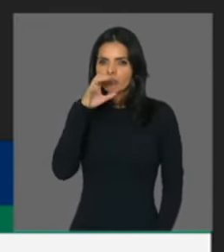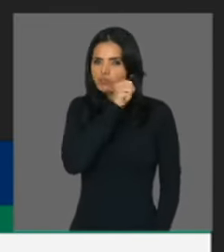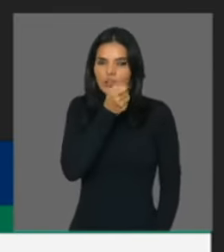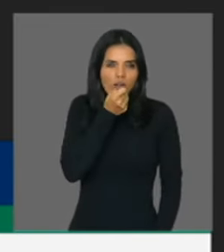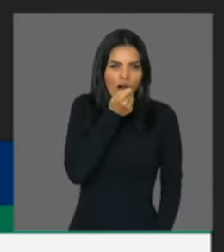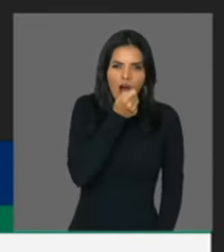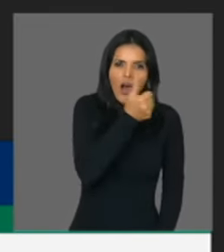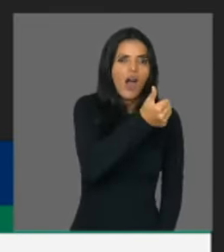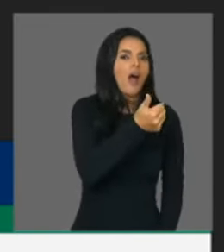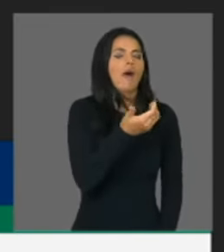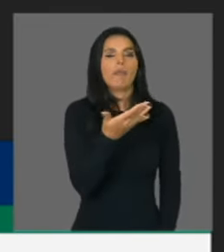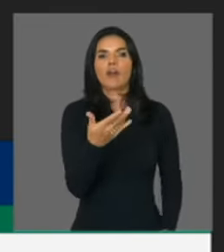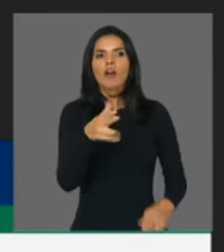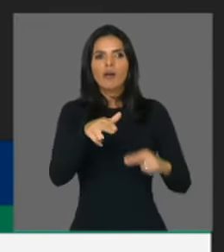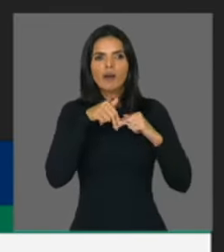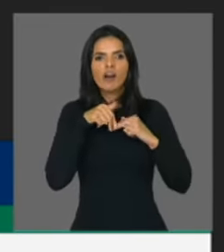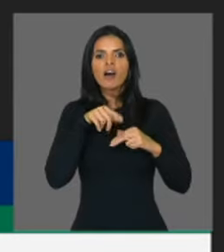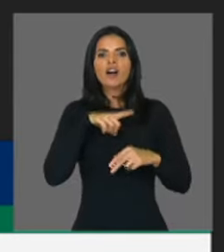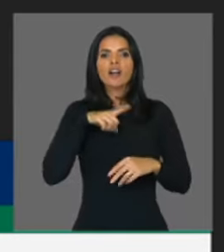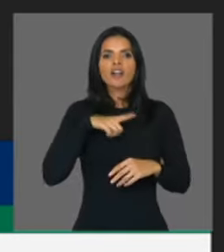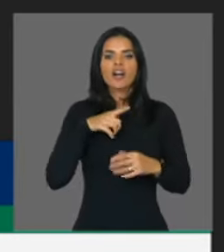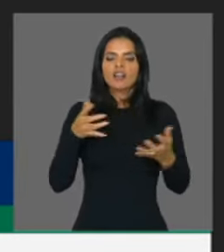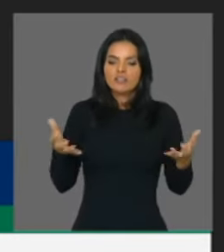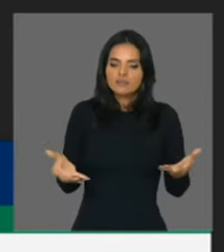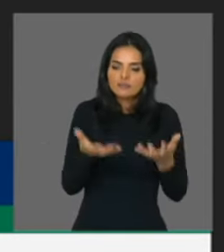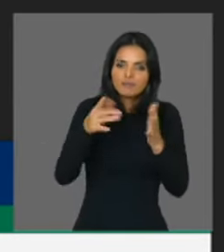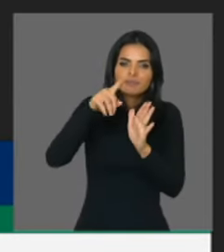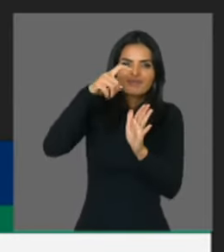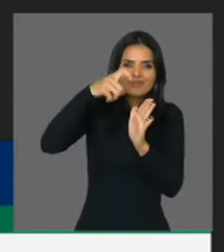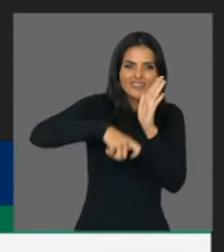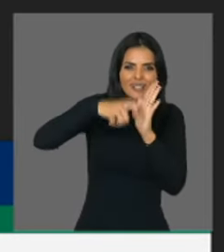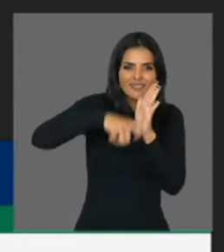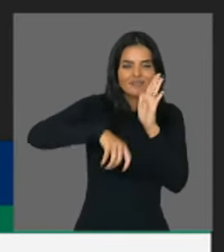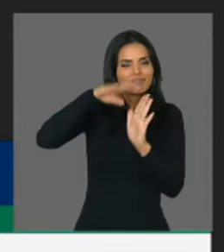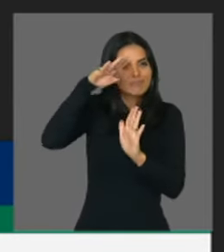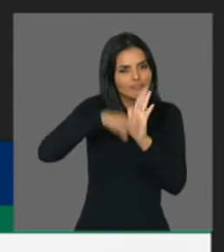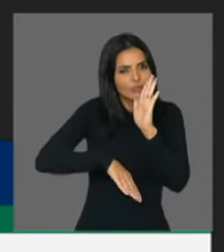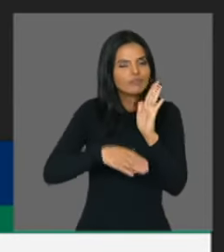INCENTIVOS FISCAIS PARA TAL. AGORA, O QUE ME VEIO É MENTE,